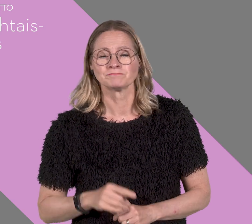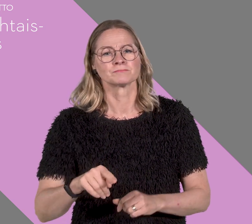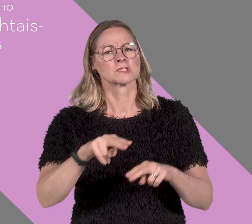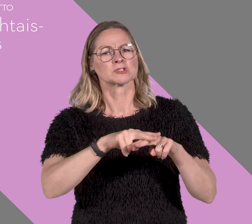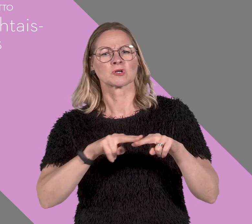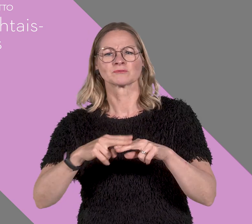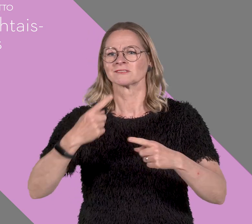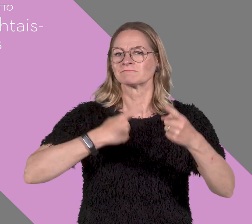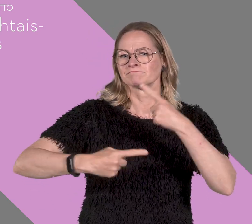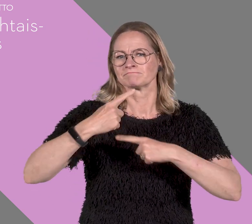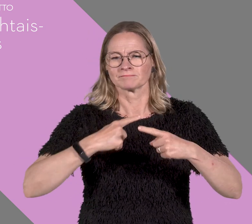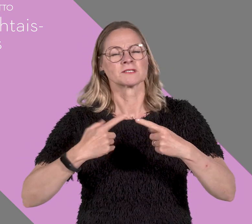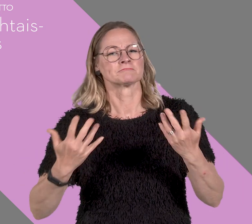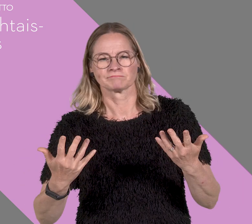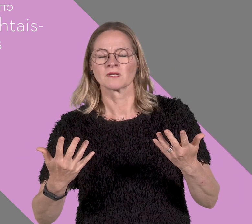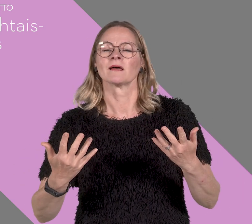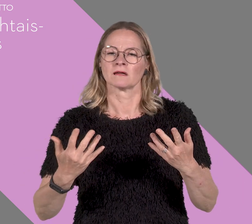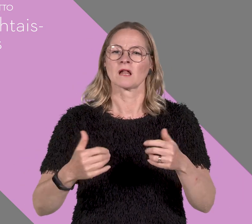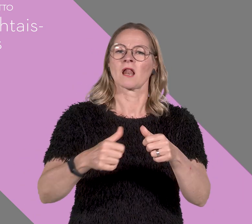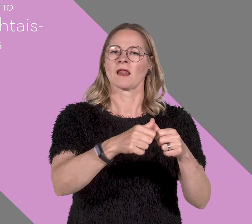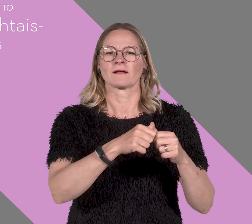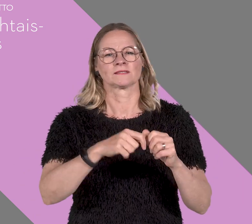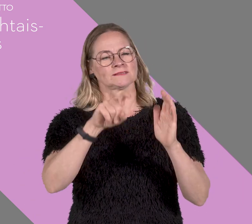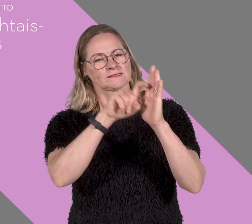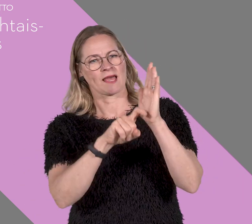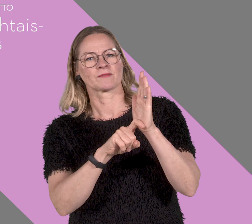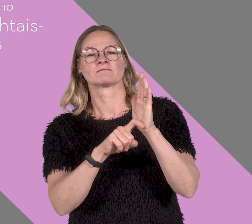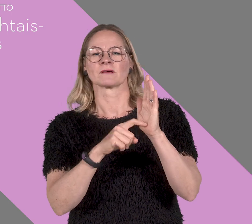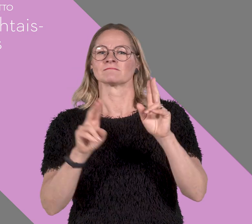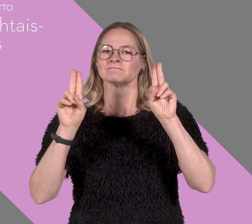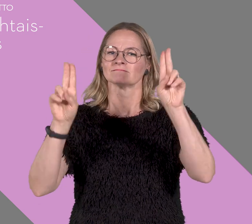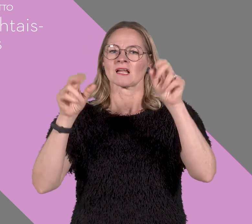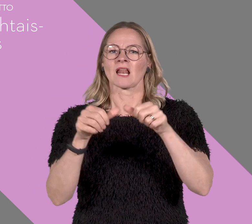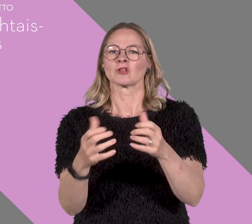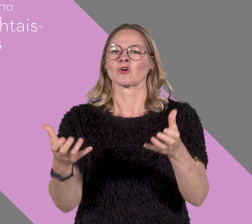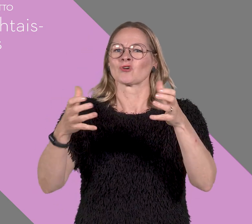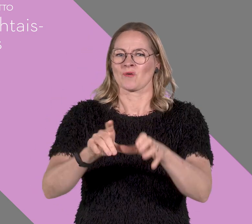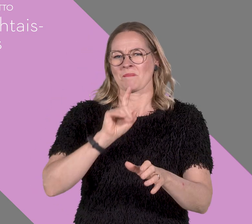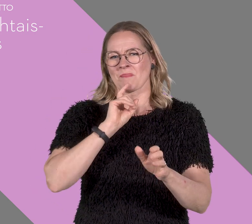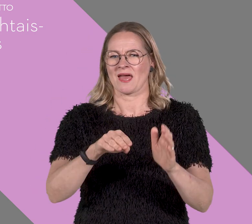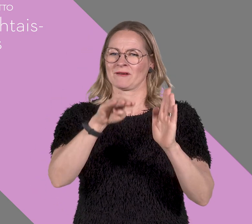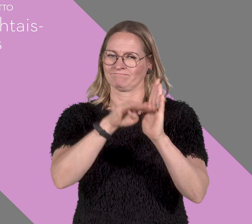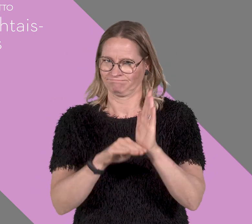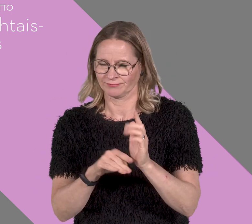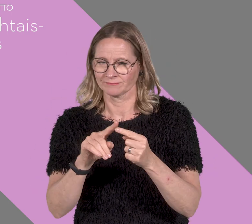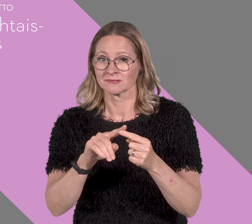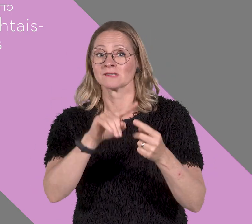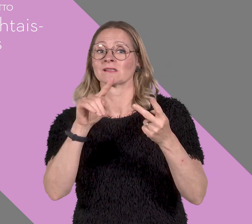Kokouksessa käsitellään liiton sääntöjen varsinaiselle liittokokoukselle määräämät -